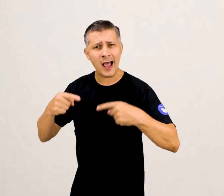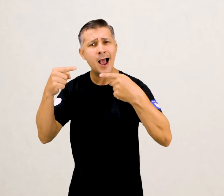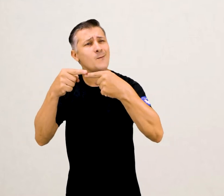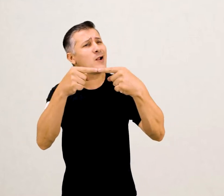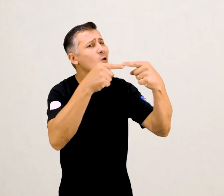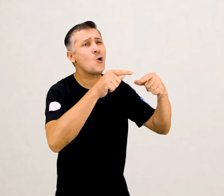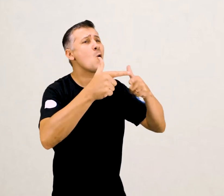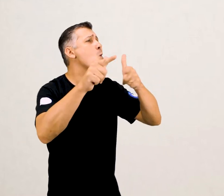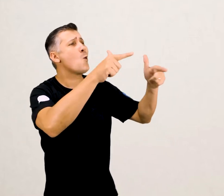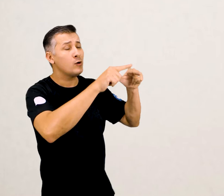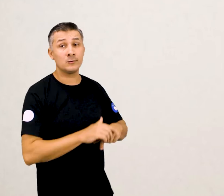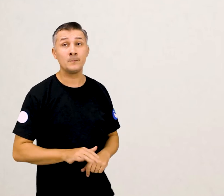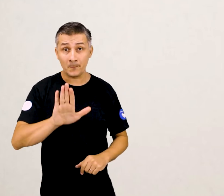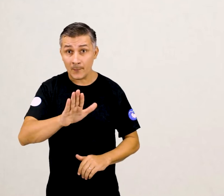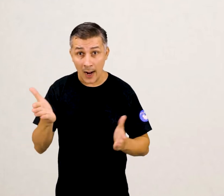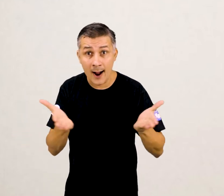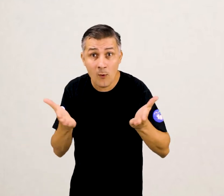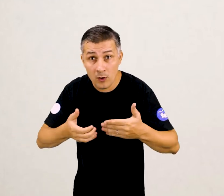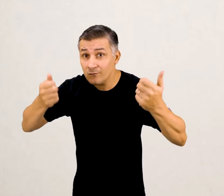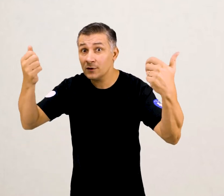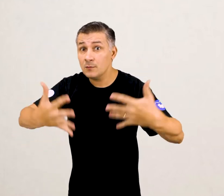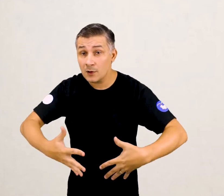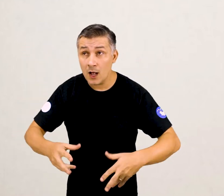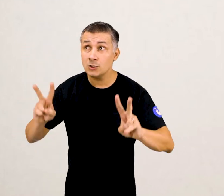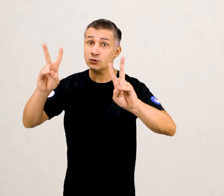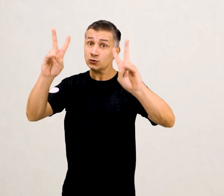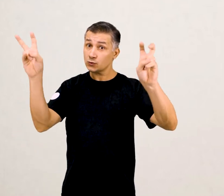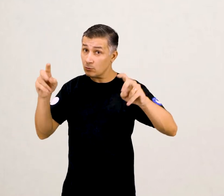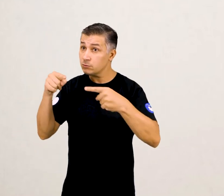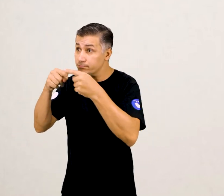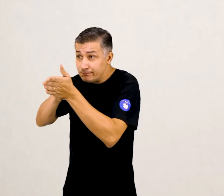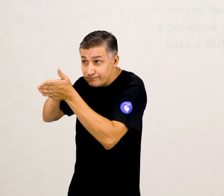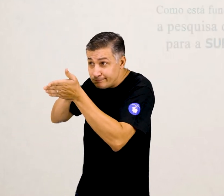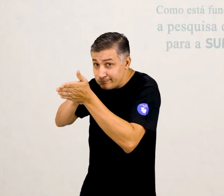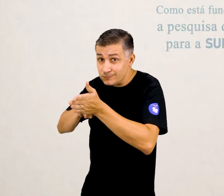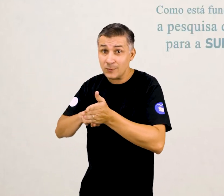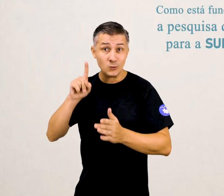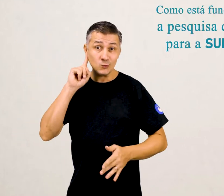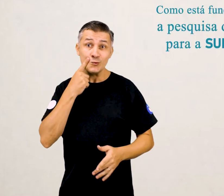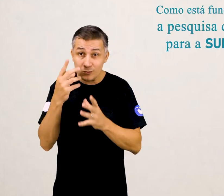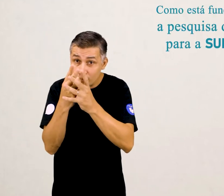Mas aqui nos deteremos à essa pesquisa, que envolve a cura da surdez.